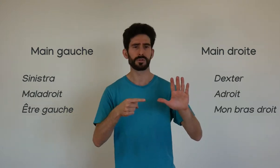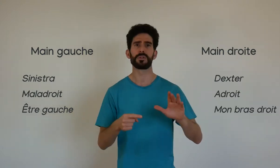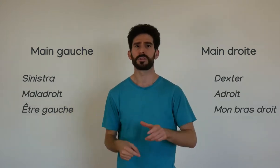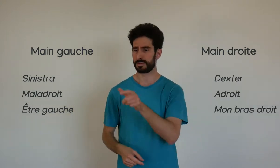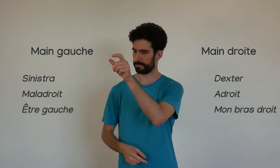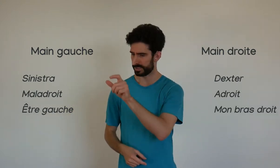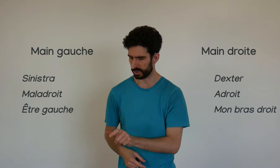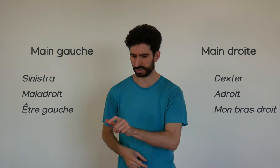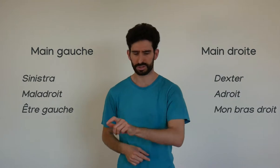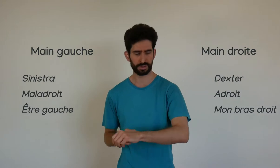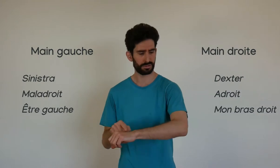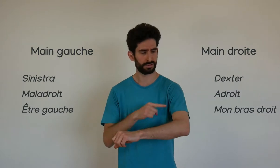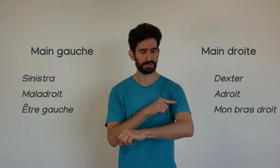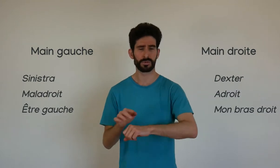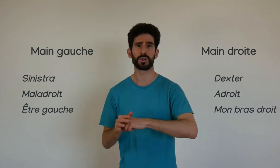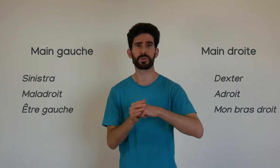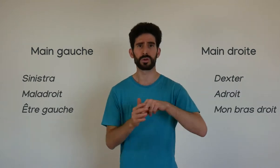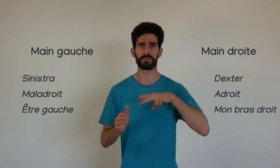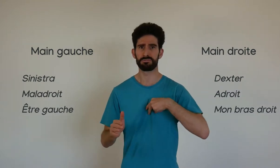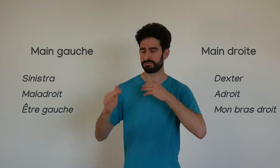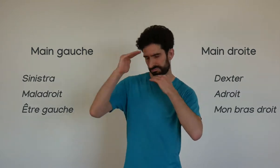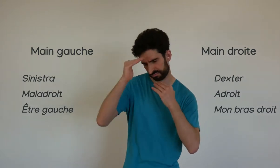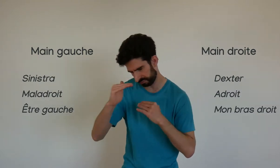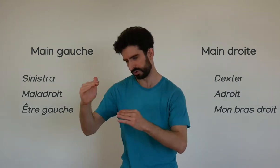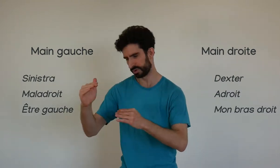et je fais confiance à "mon bras droit".